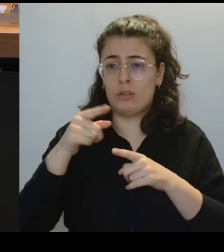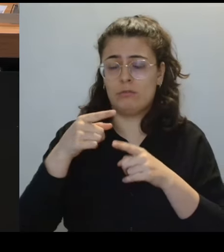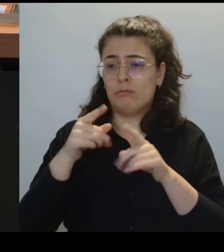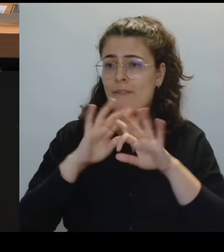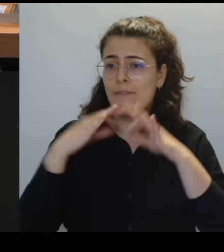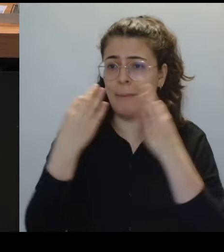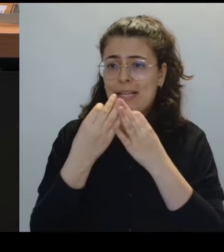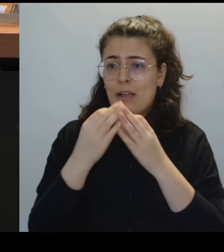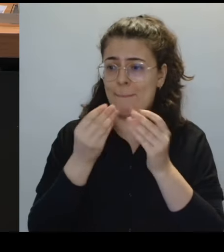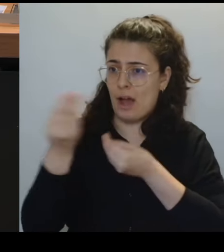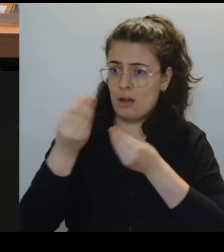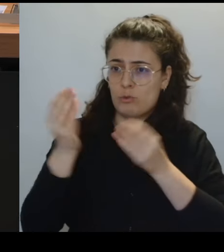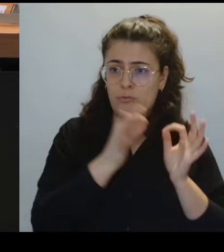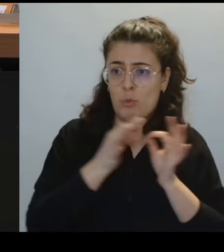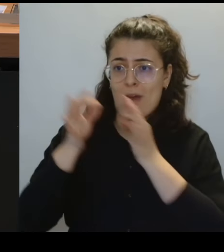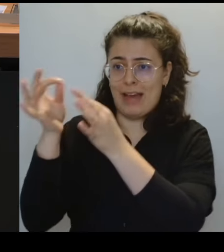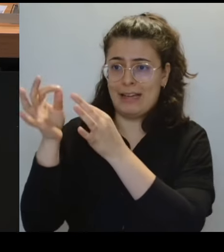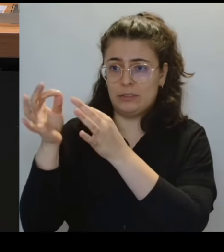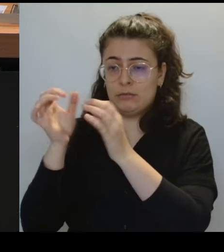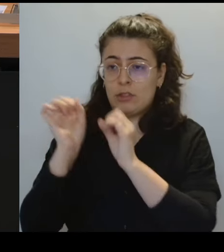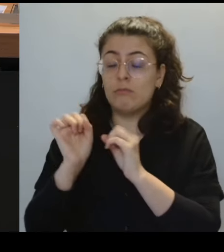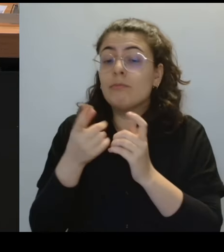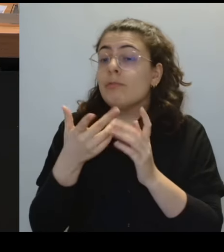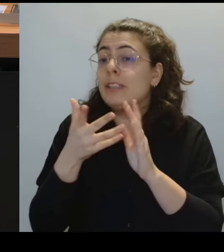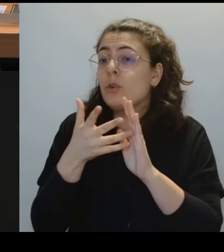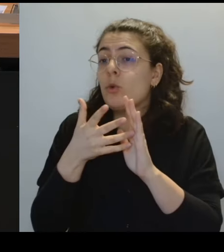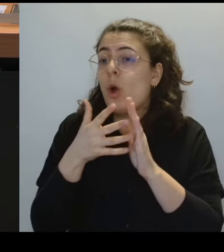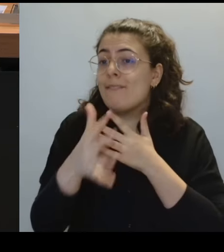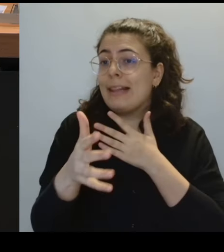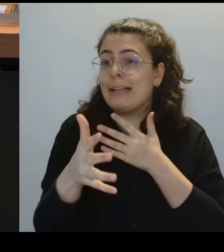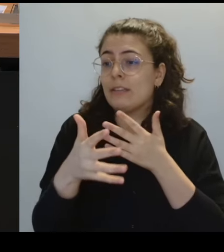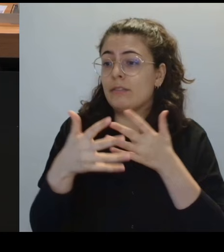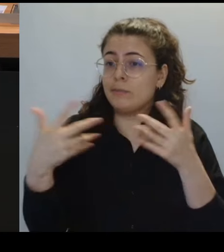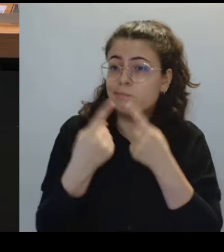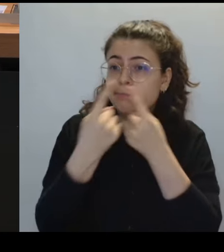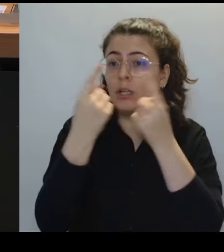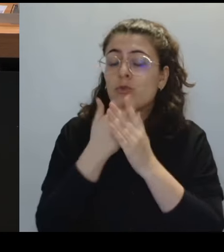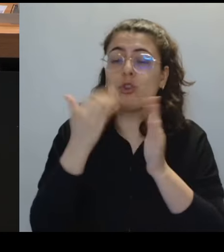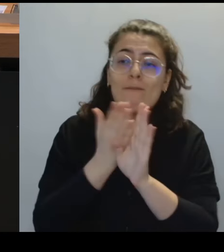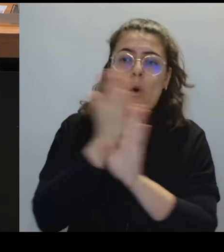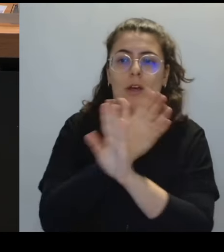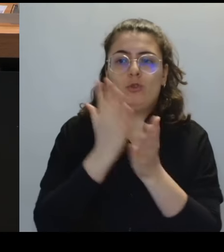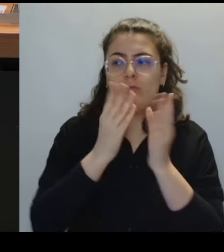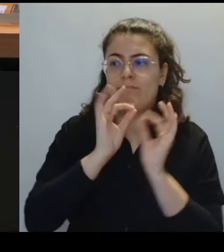Konflikte Jugendliche krank machen. Zudem werden bei integrierten Angeboten auch Kinder